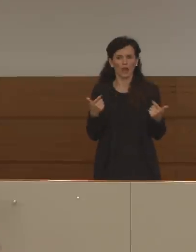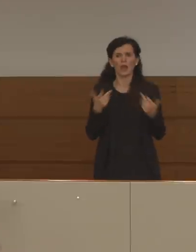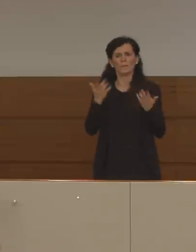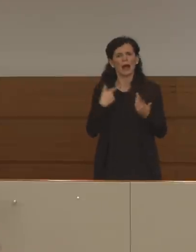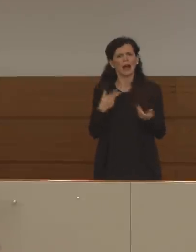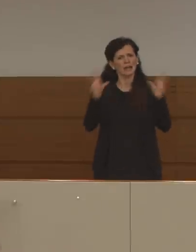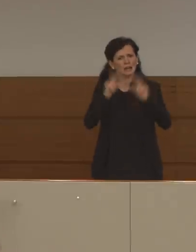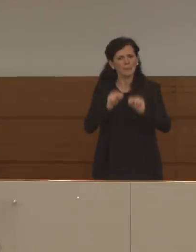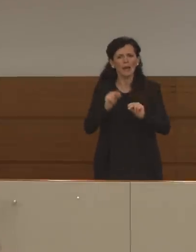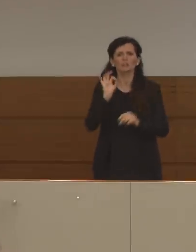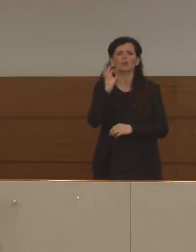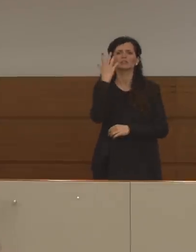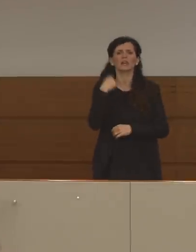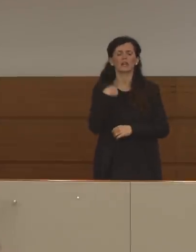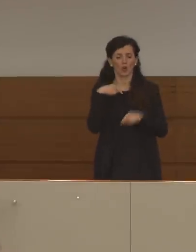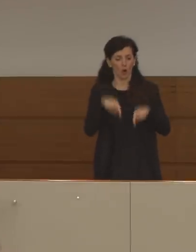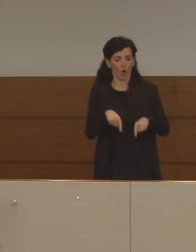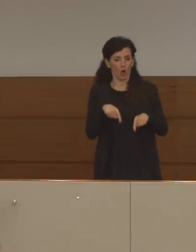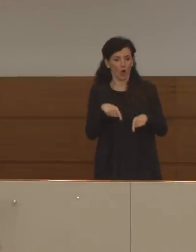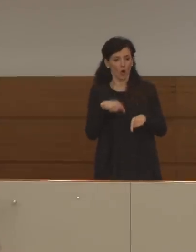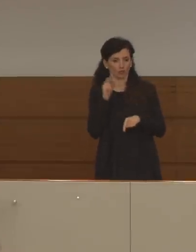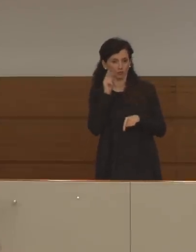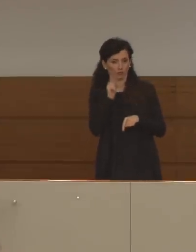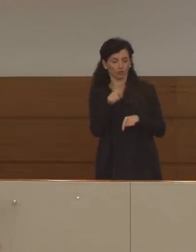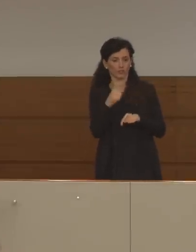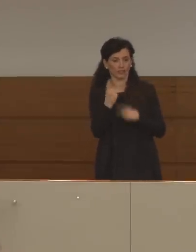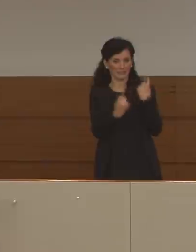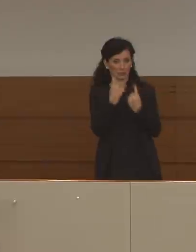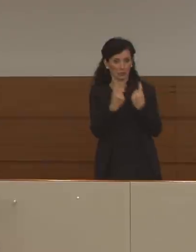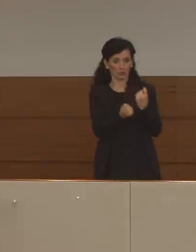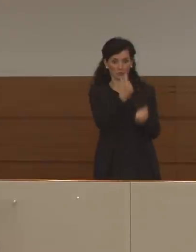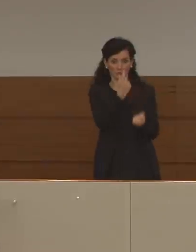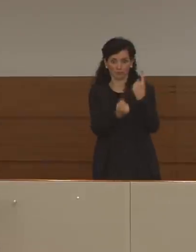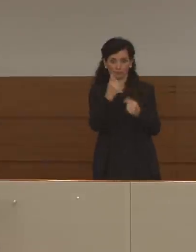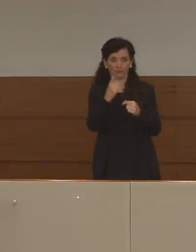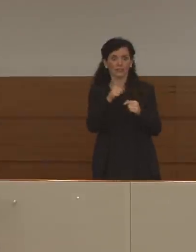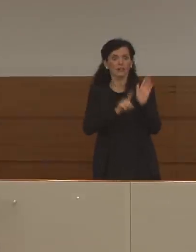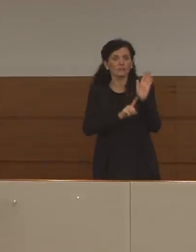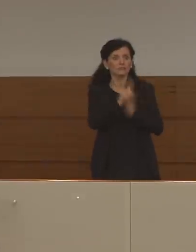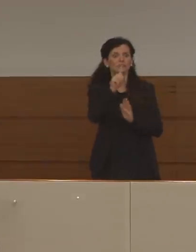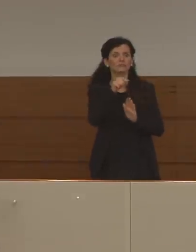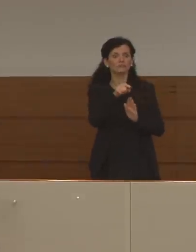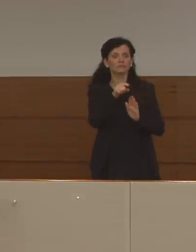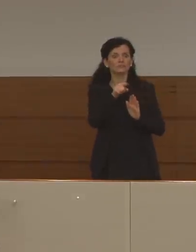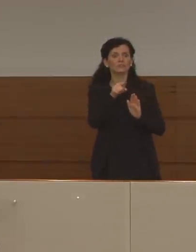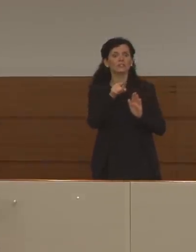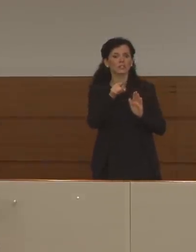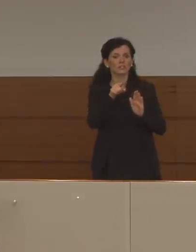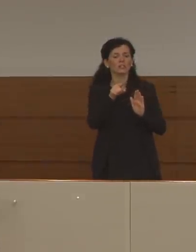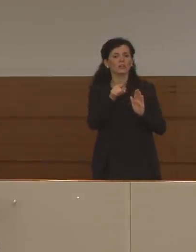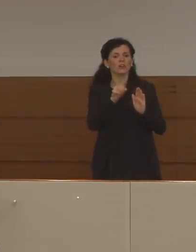lo vedessimo oggi, i casi che poi invece vediamo di esito infausto sono quelli di